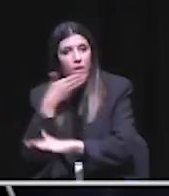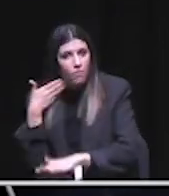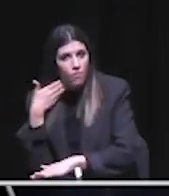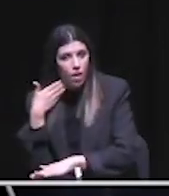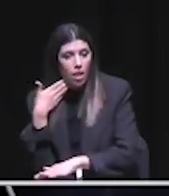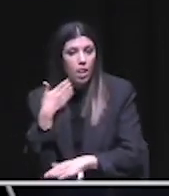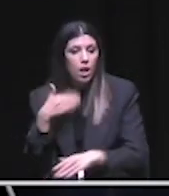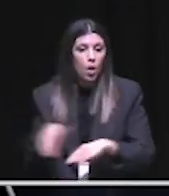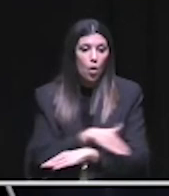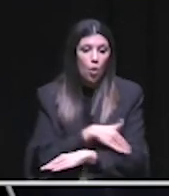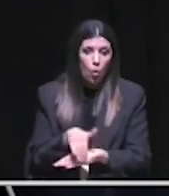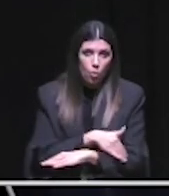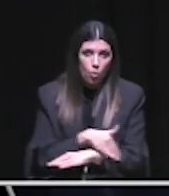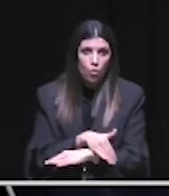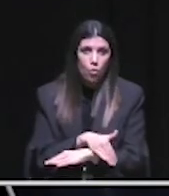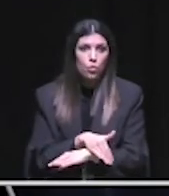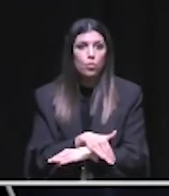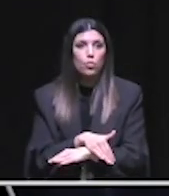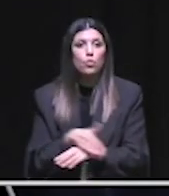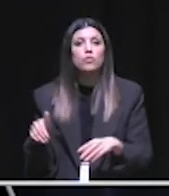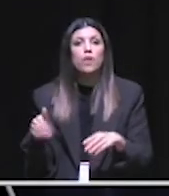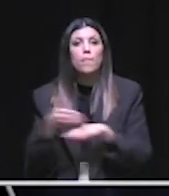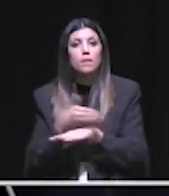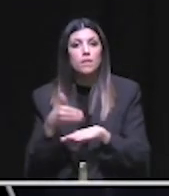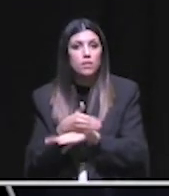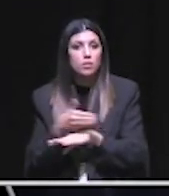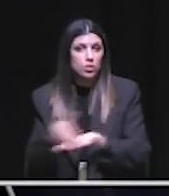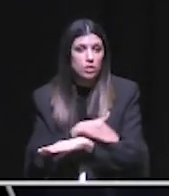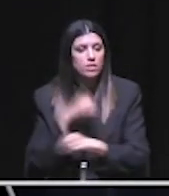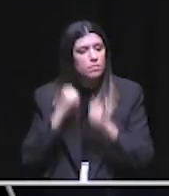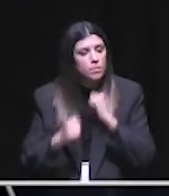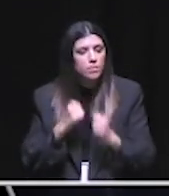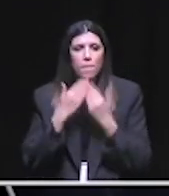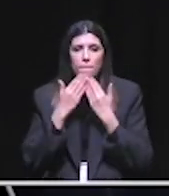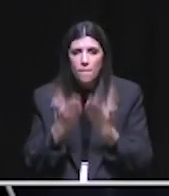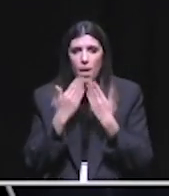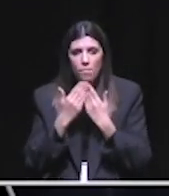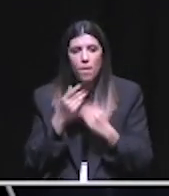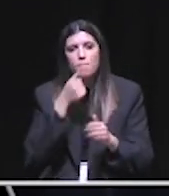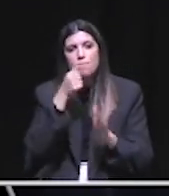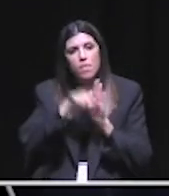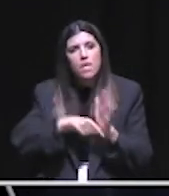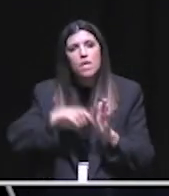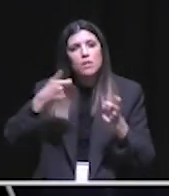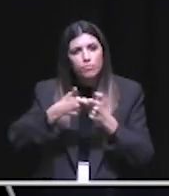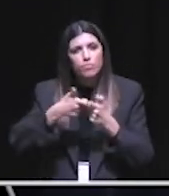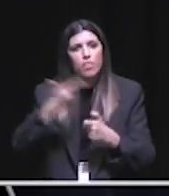Nas ruas clama-se por habitação acessível e medidas a sério para garantir este que é um direito humano.